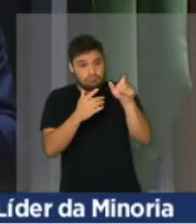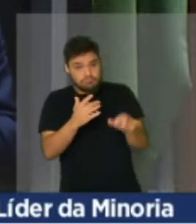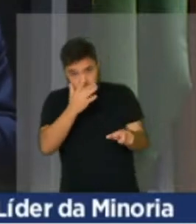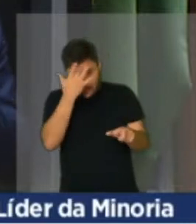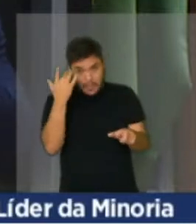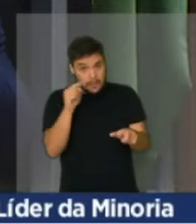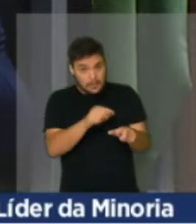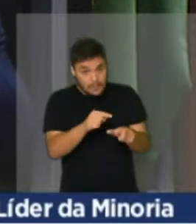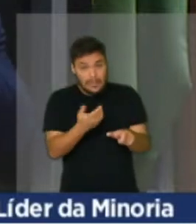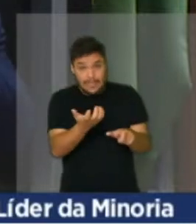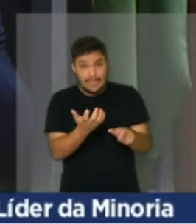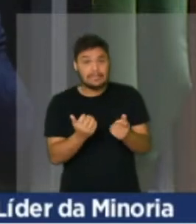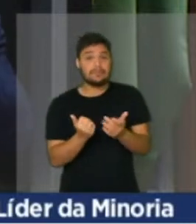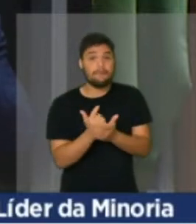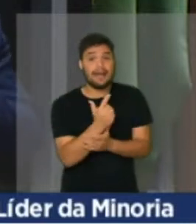QUIS PAGAR 200 REAIS, 200 REAIS DE BOLSA AQUI NA...